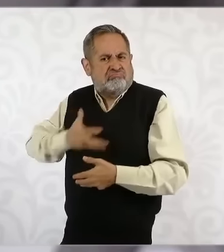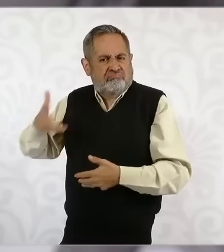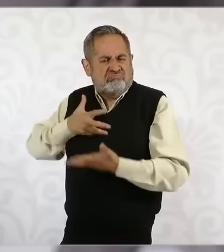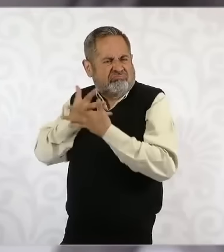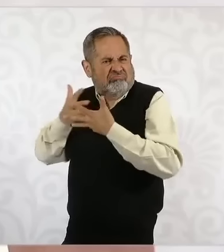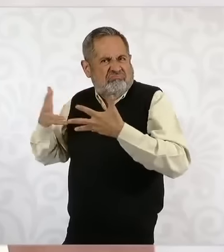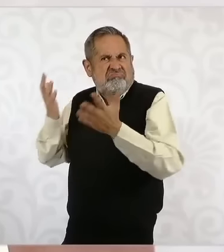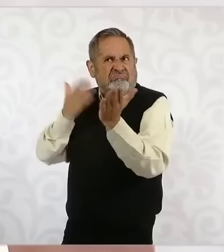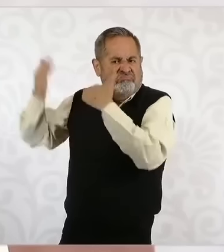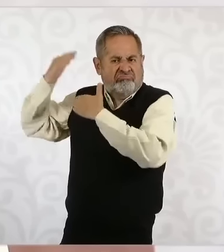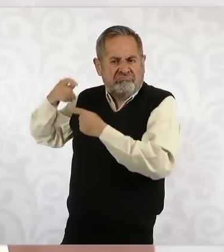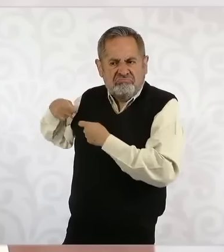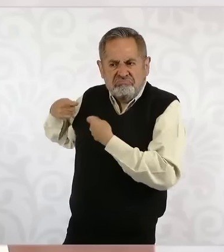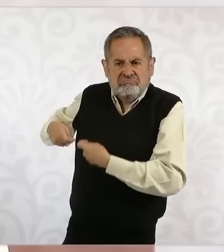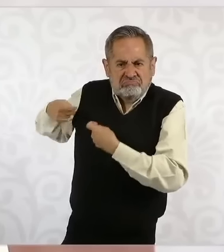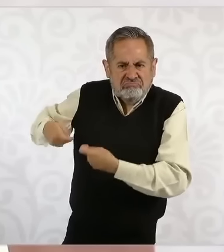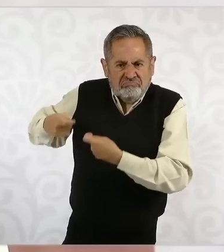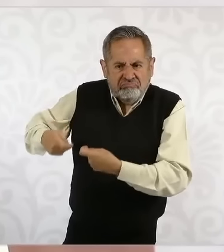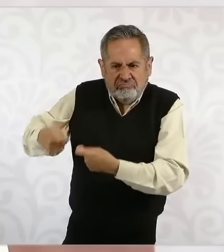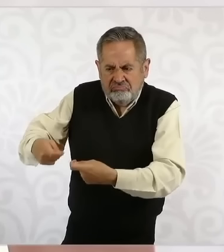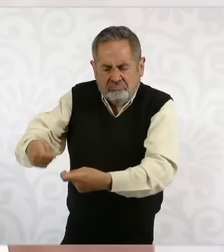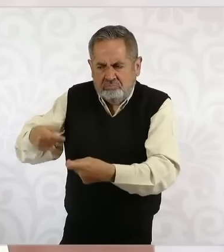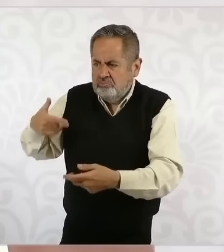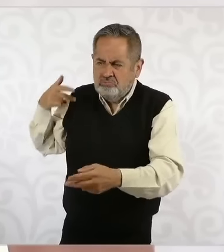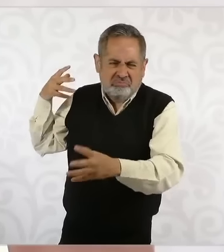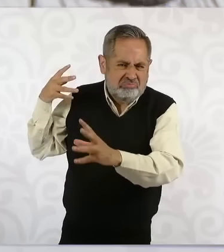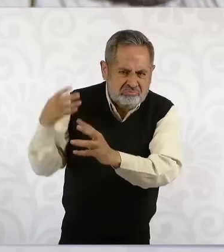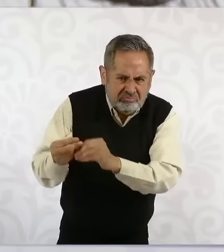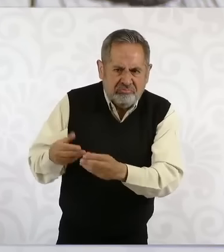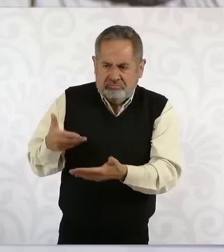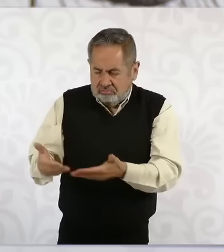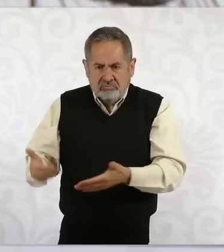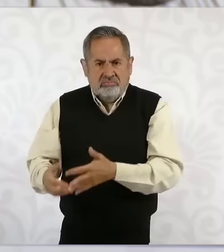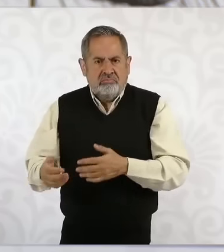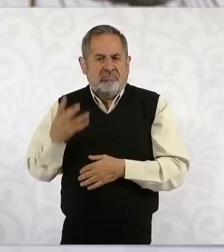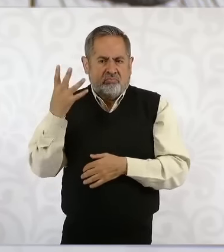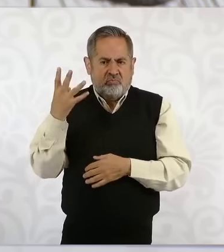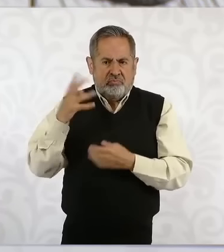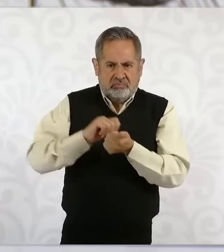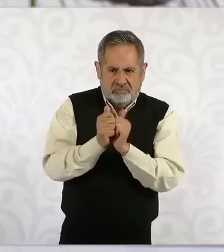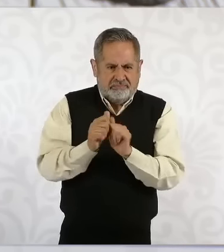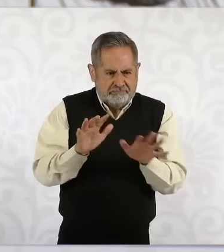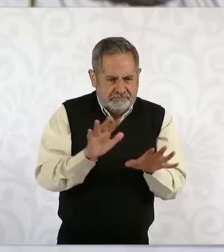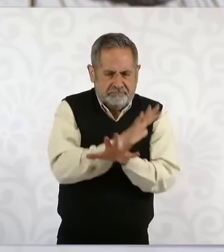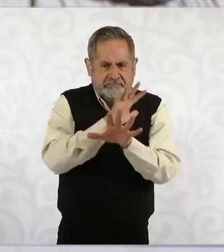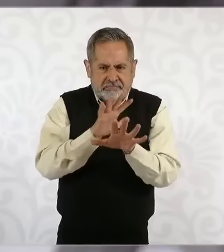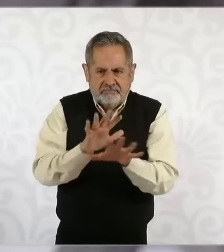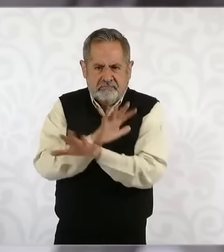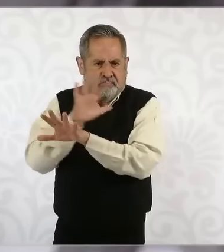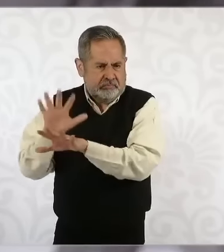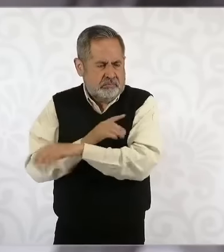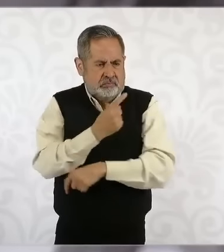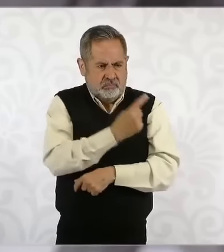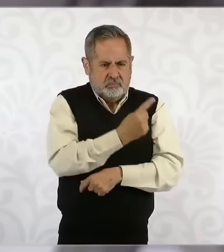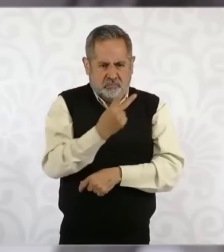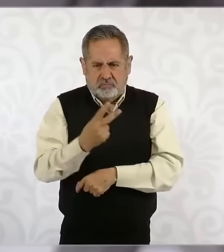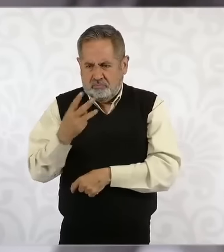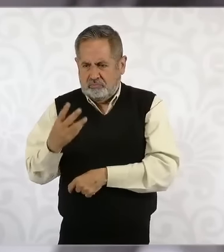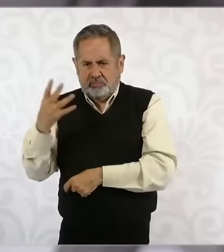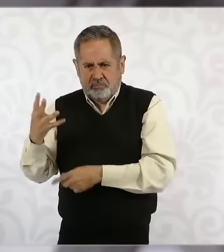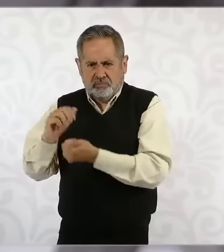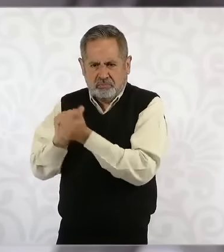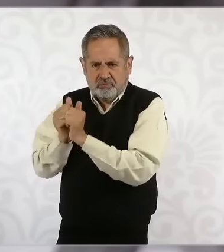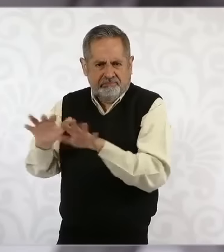hasta la fecunde historia política de México y sus cuatro transformaciones y la riqueza